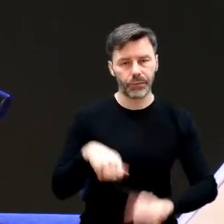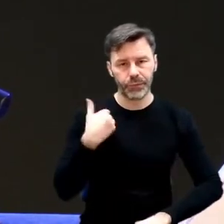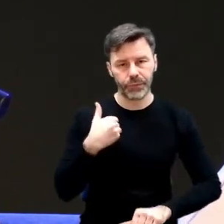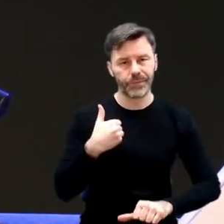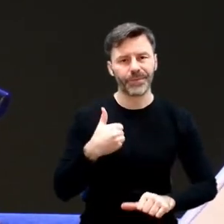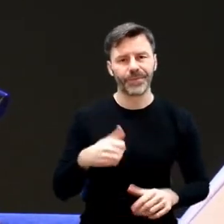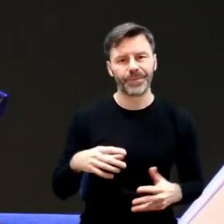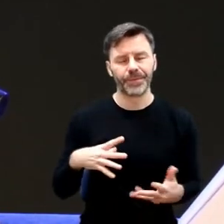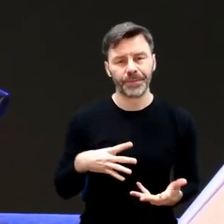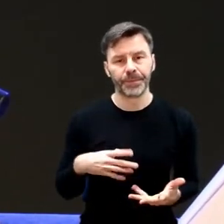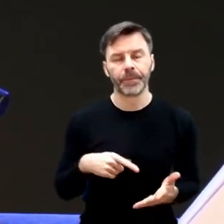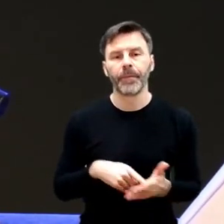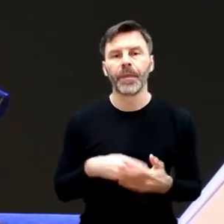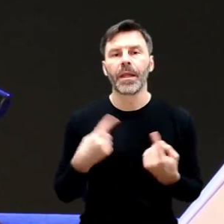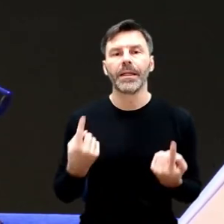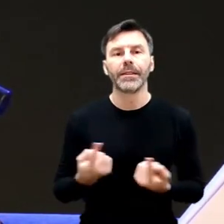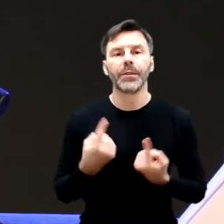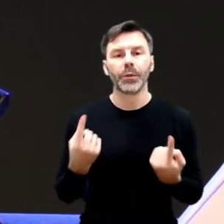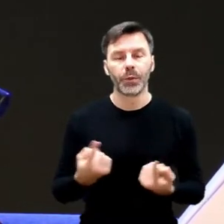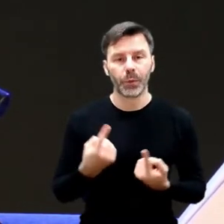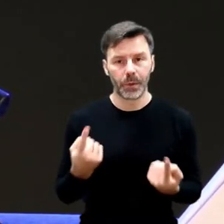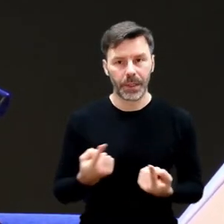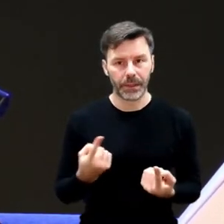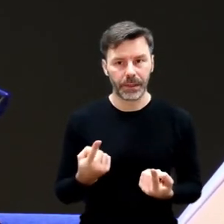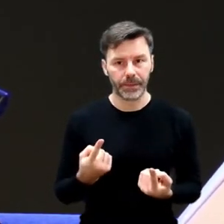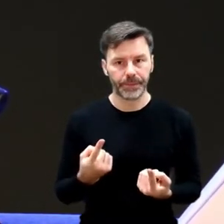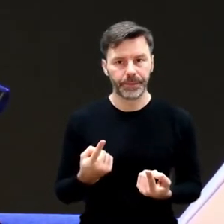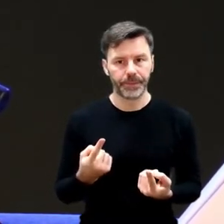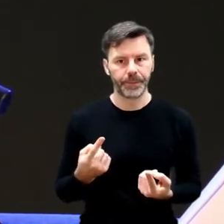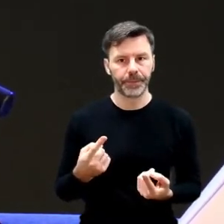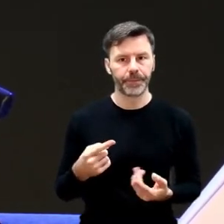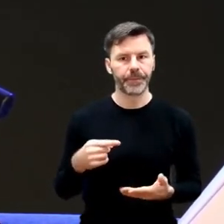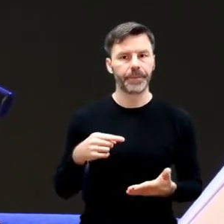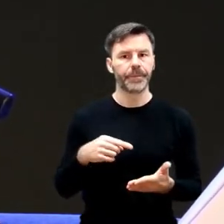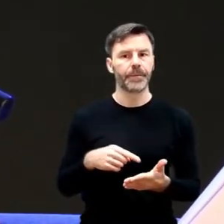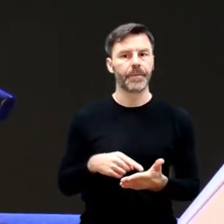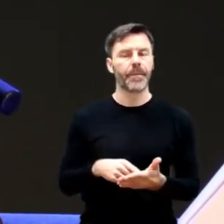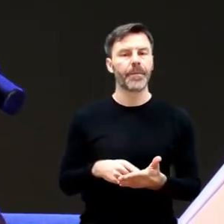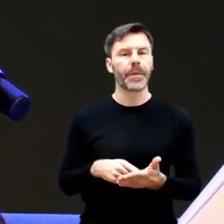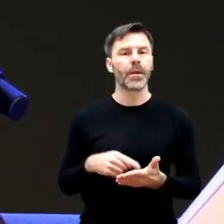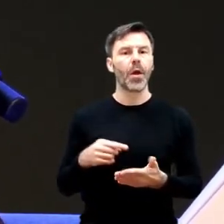taką sytuację, kiedy dostępność publicznych środków z poziomu rządowego,